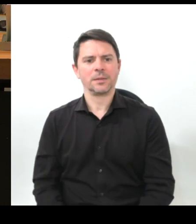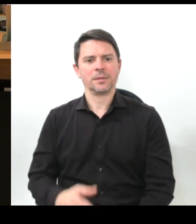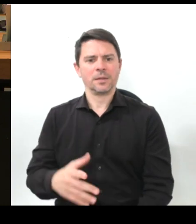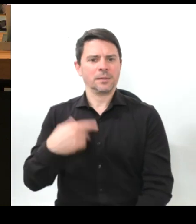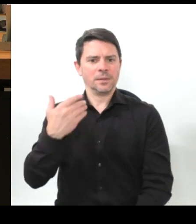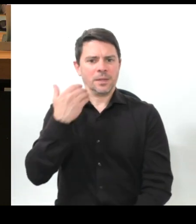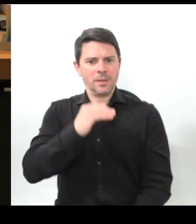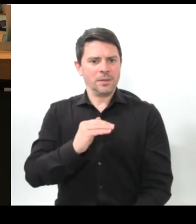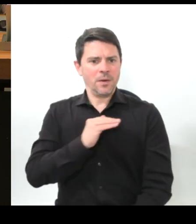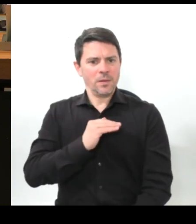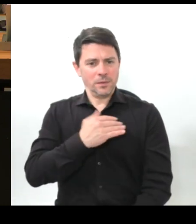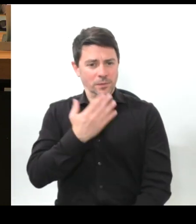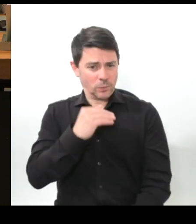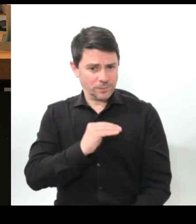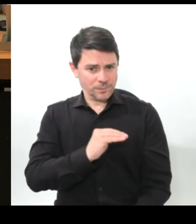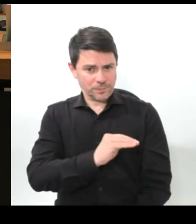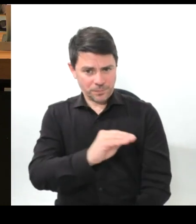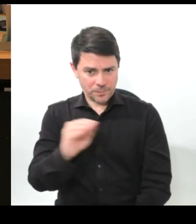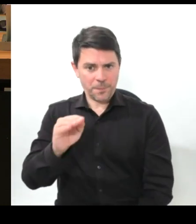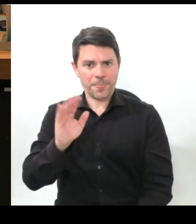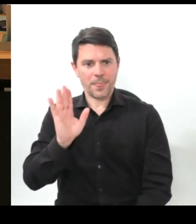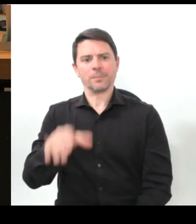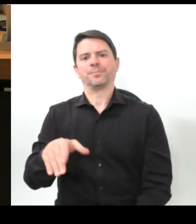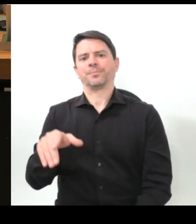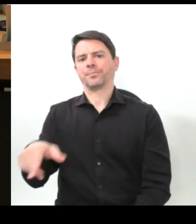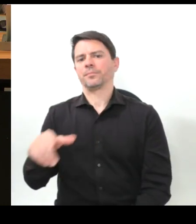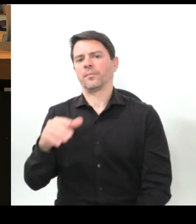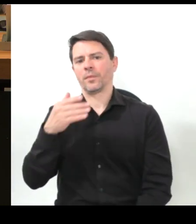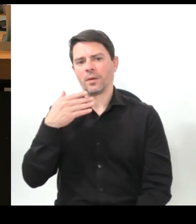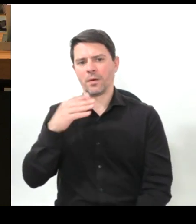freue mich über den Antrag, über die Initiative der Koalition,